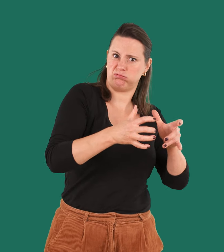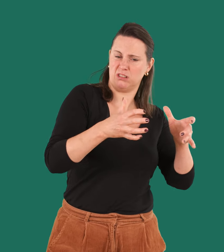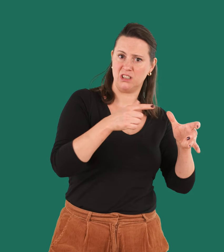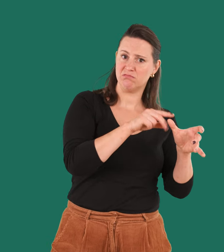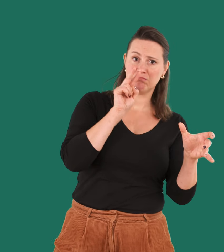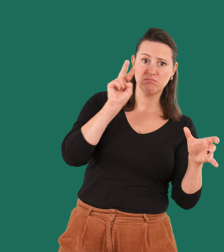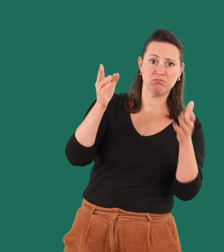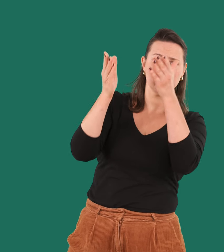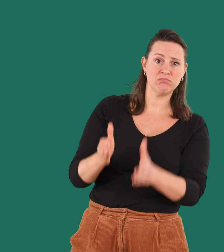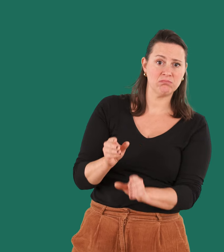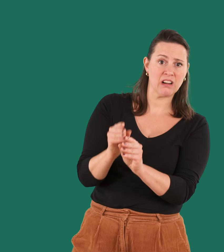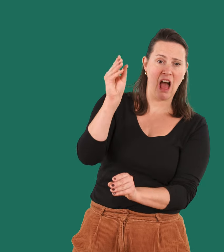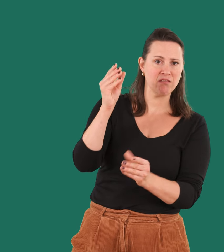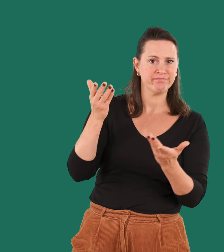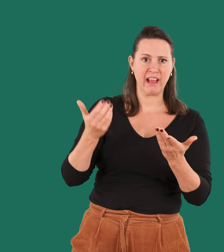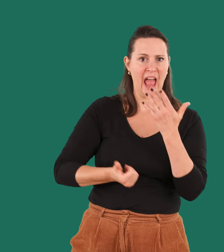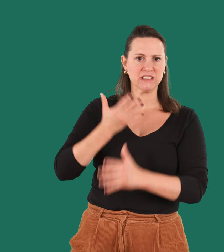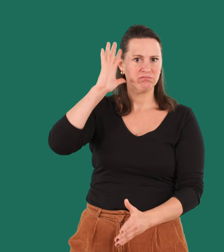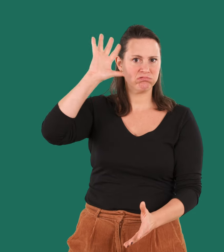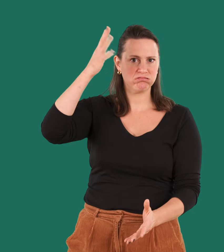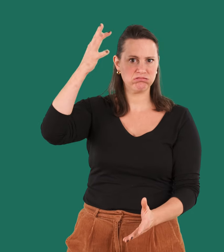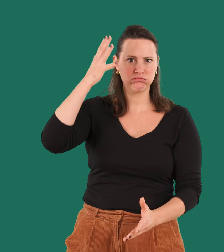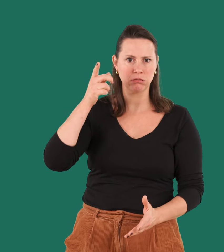qui le considère comme un artiste « dégénéré »,